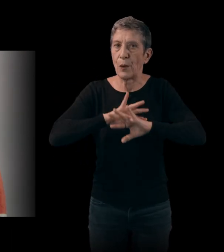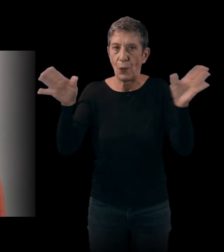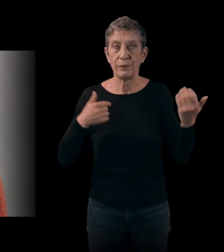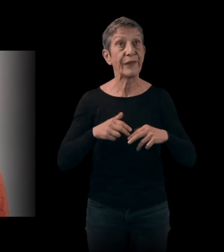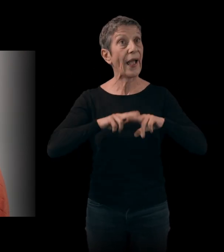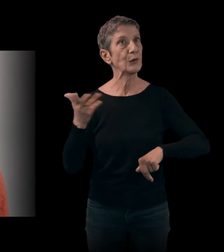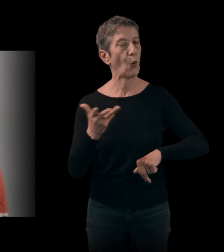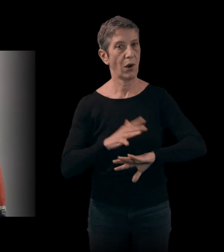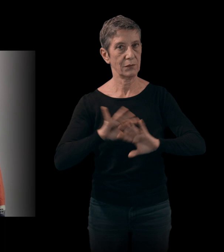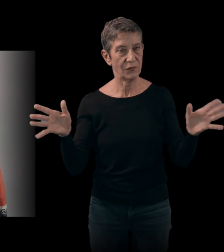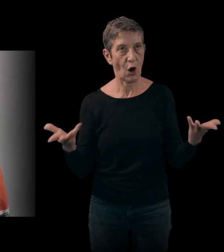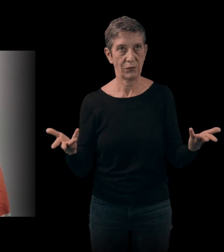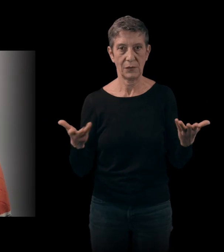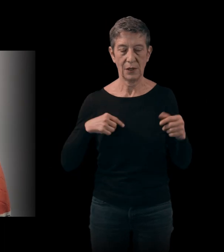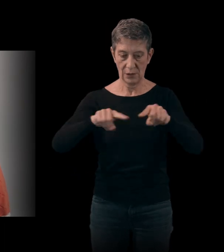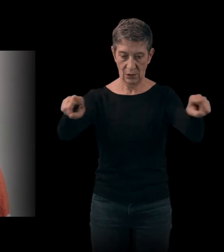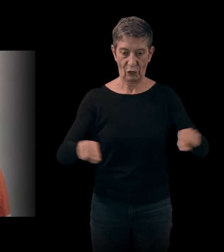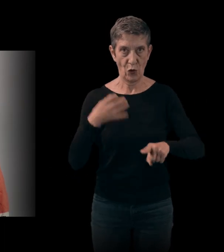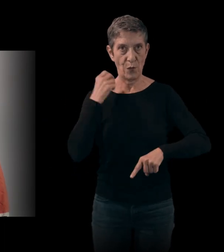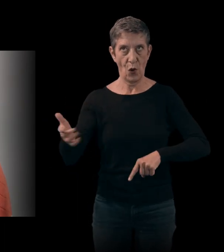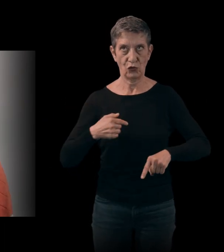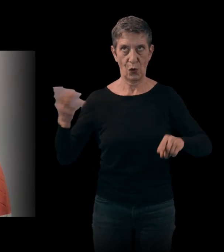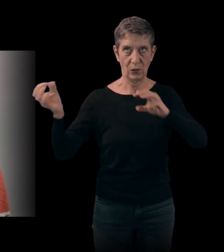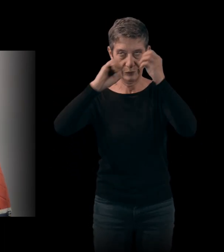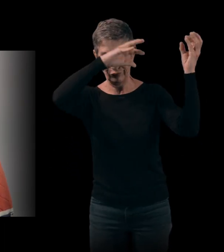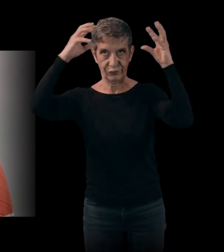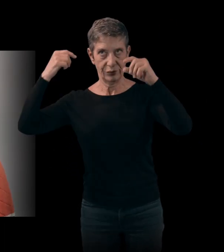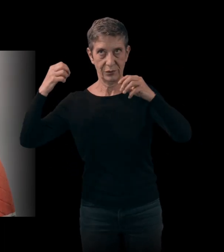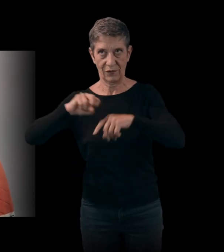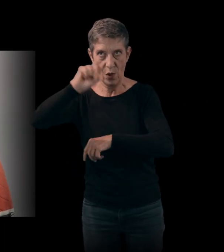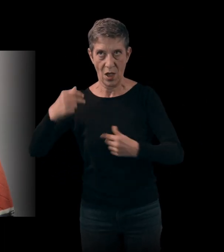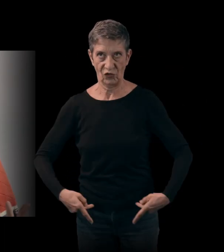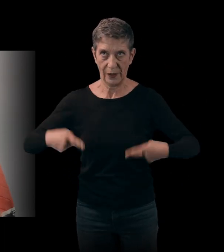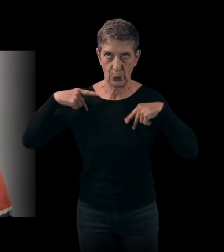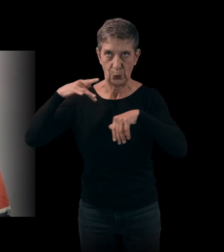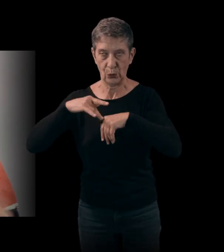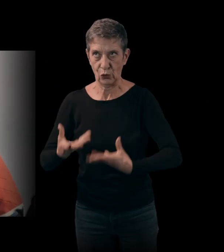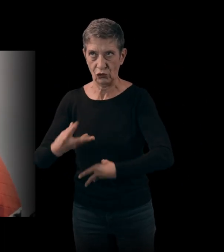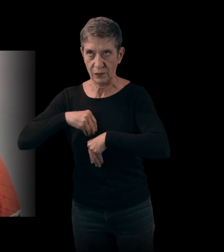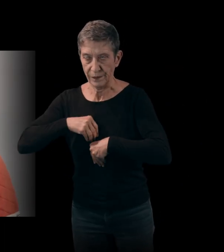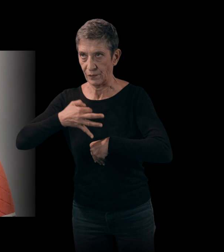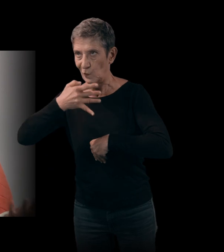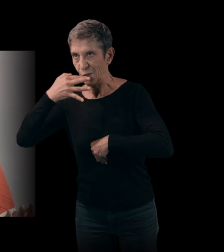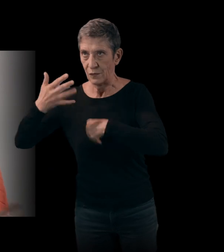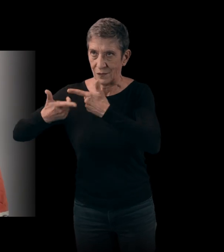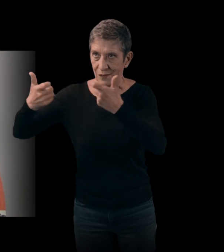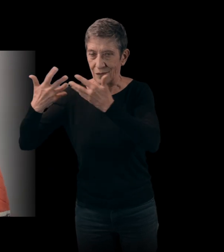avec une feuille blanche, qu'est-ce qu'il te reste comme sentiment, comme sensation de ces tonnes de notes qui ne te servent